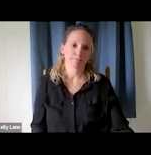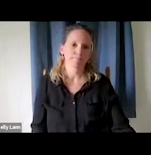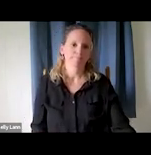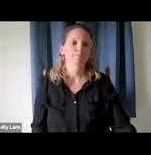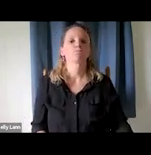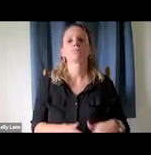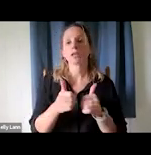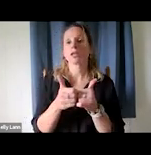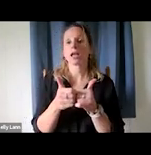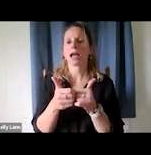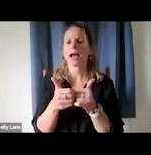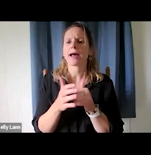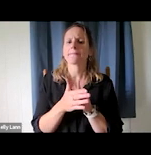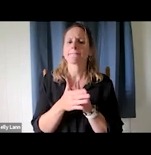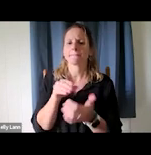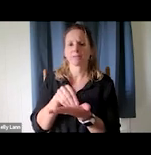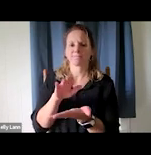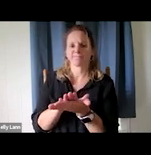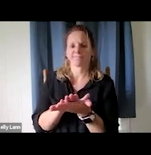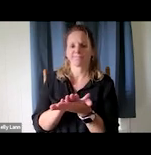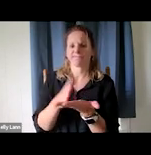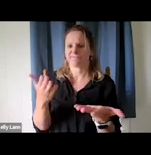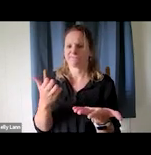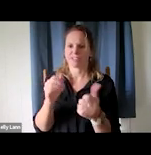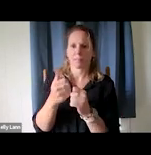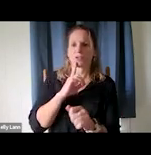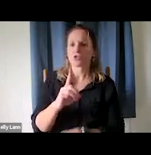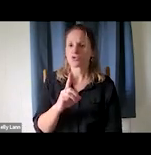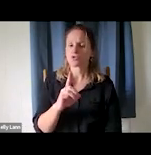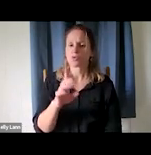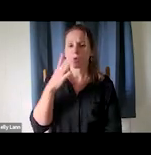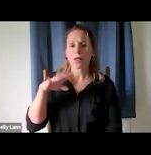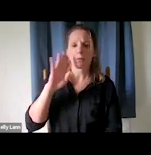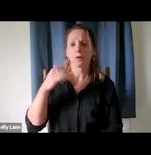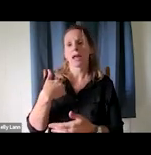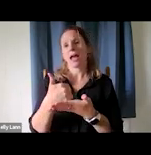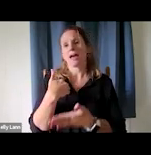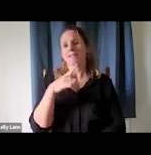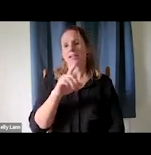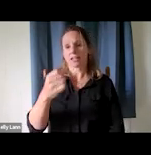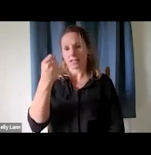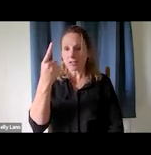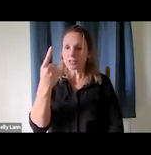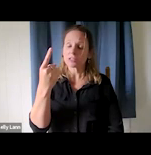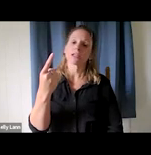Entonces, ¿cómo se documentan? ¿Cómo nos aseguramos de ayudar al DDS a entender que no es material para la enfermedad?